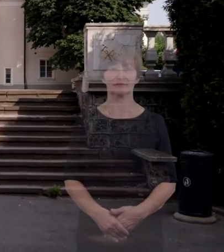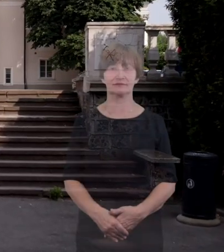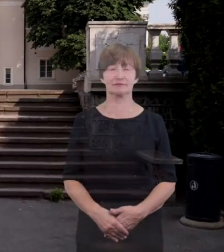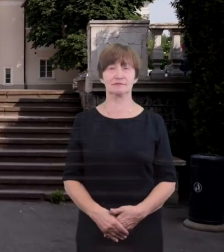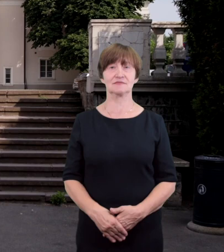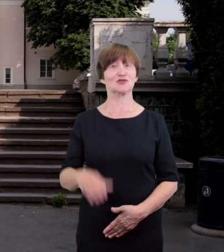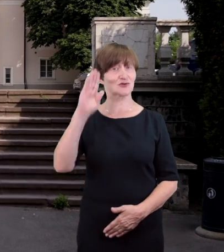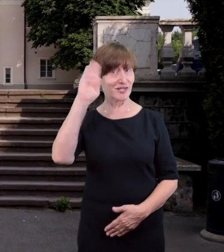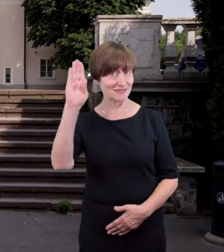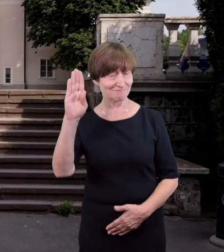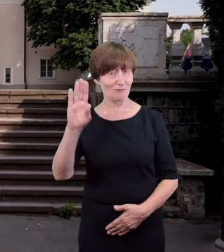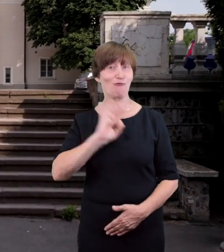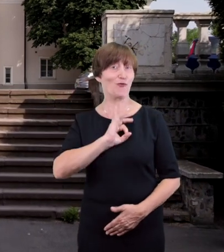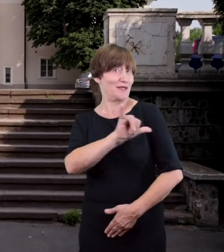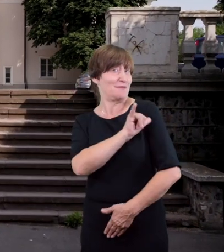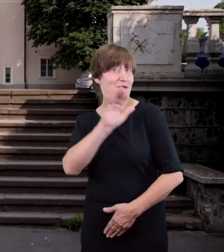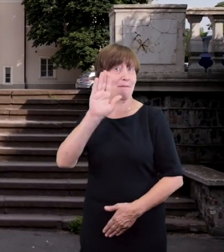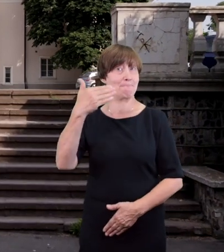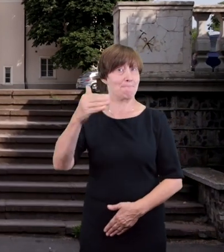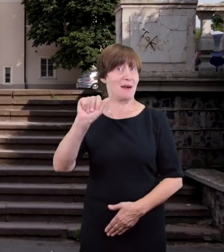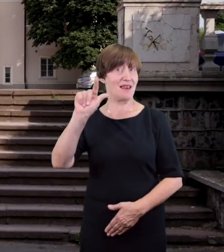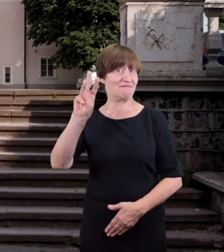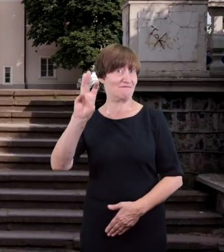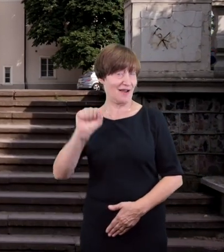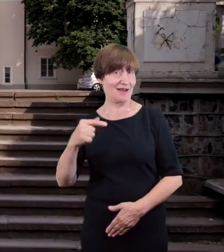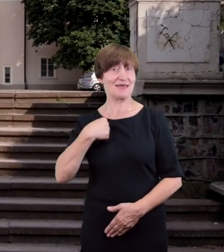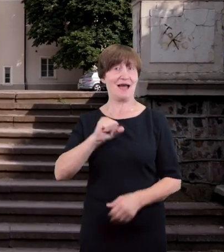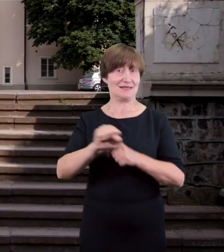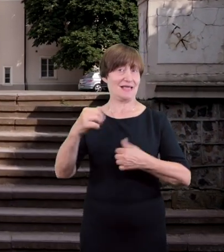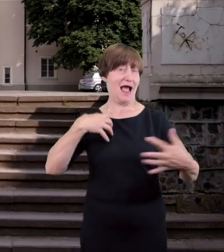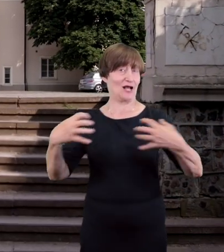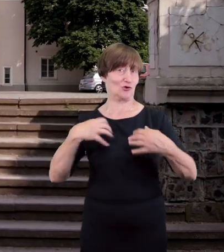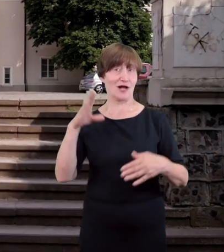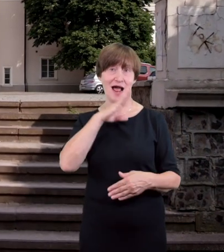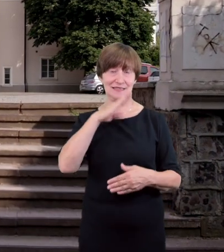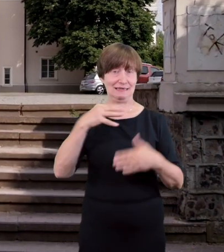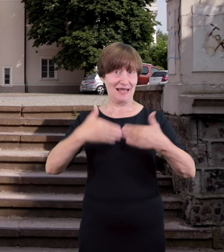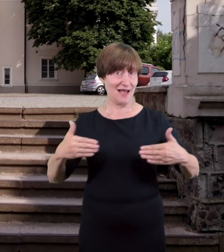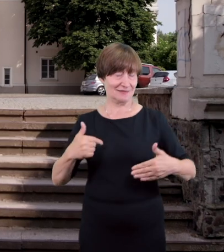Cześć jestem Malwa i jestem aktorką Kaliskiego teatru zapraszam was na